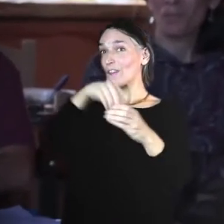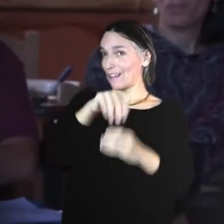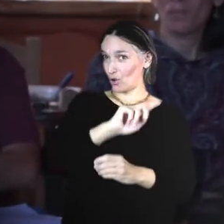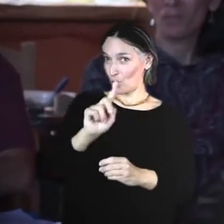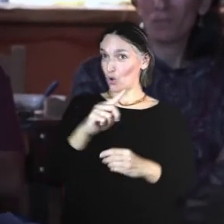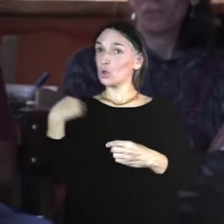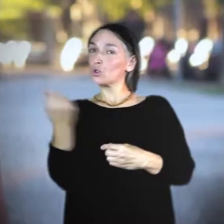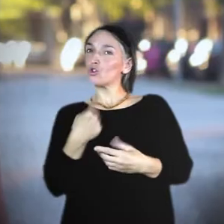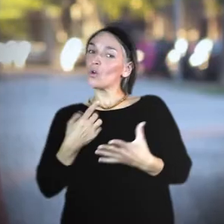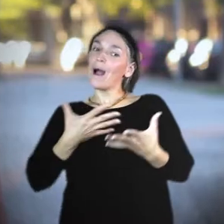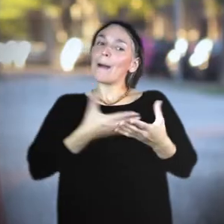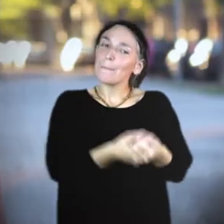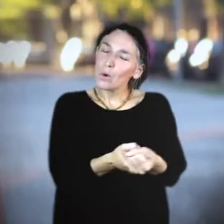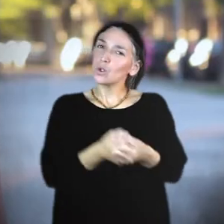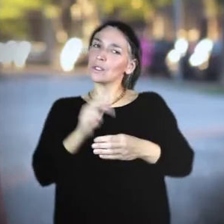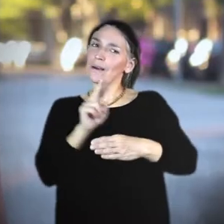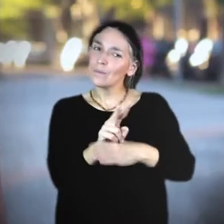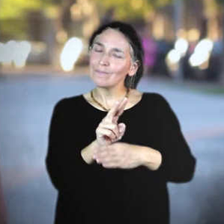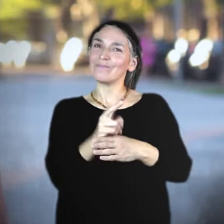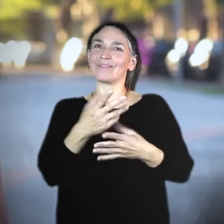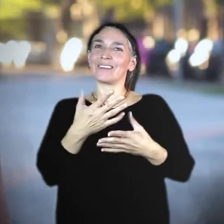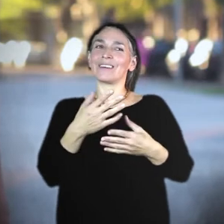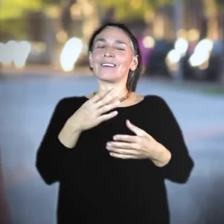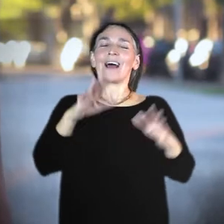nosotras estamos mirando, acompañando, escuchando.